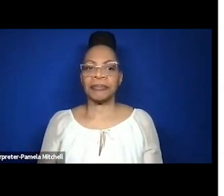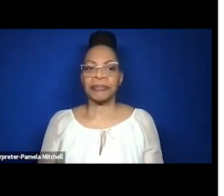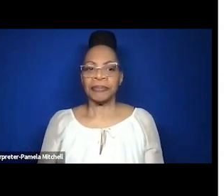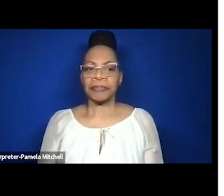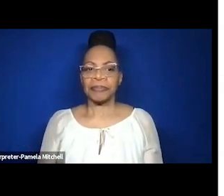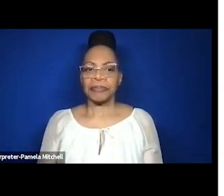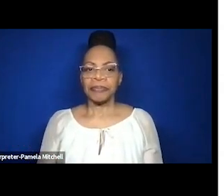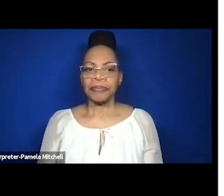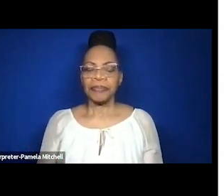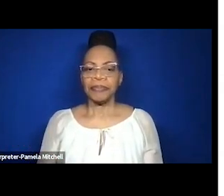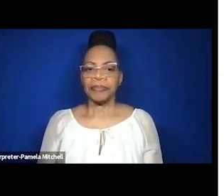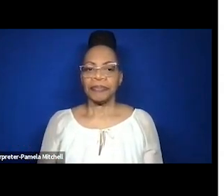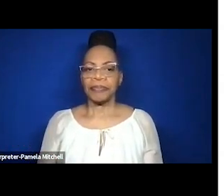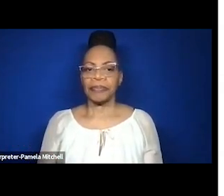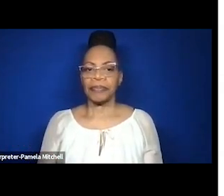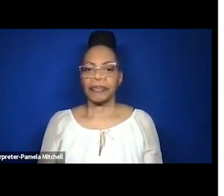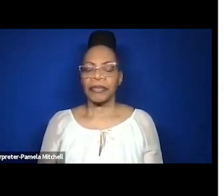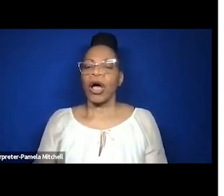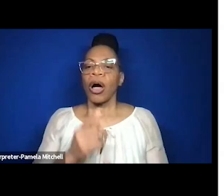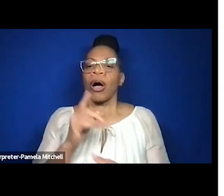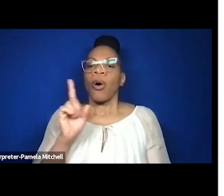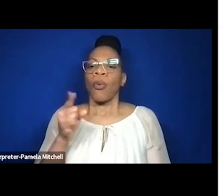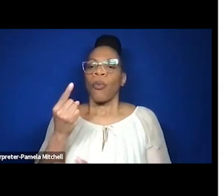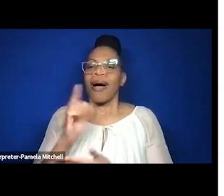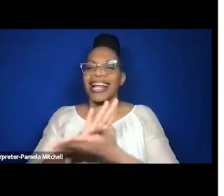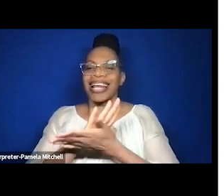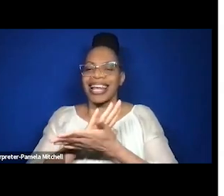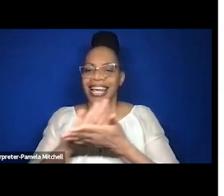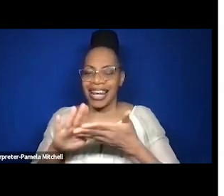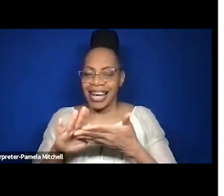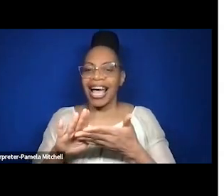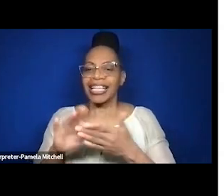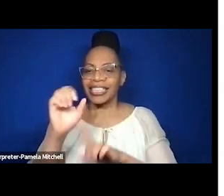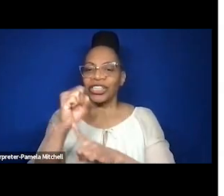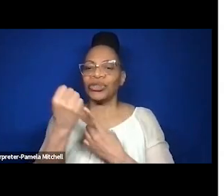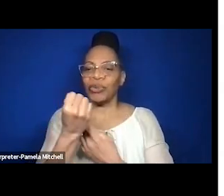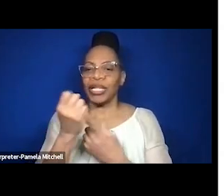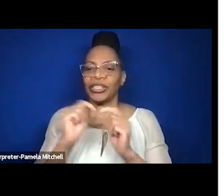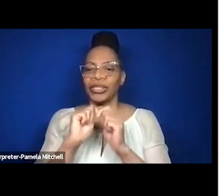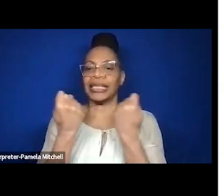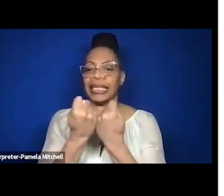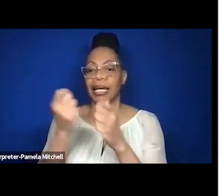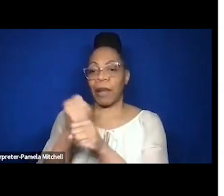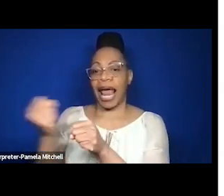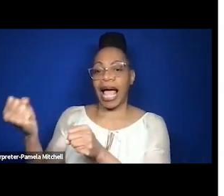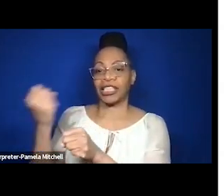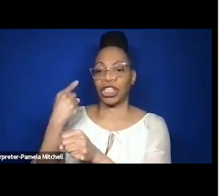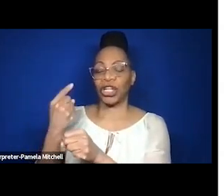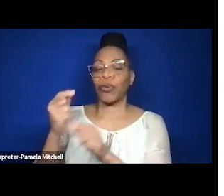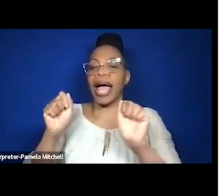Sí, entonces, una cosa buena para nuestro equipo PATH es que el año pasado pudimos incorporar a un miembro a medio tiempo